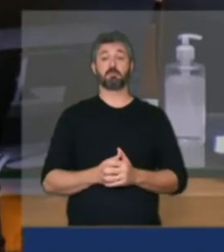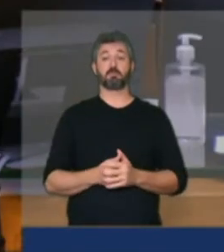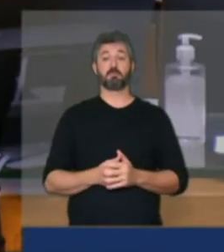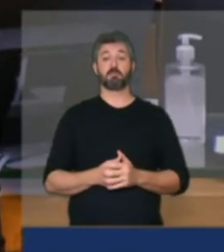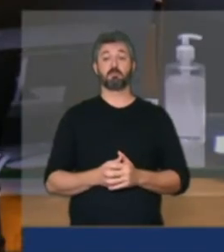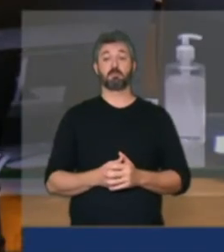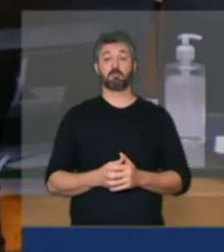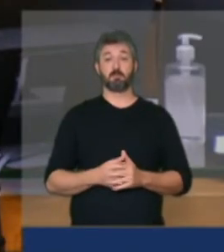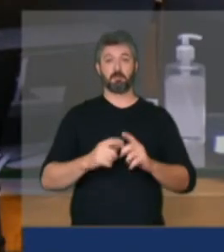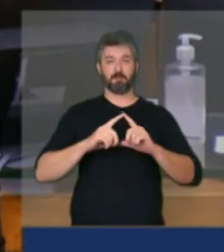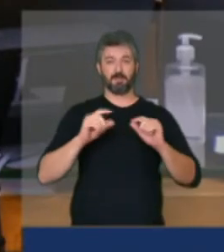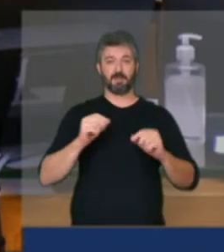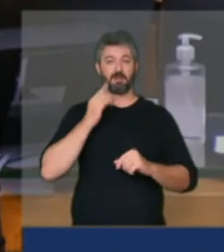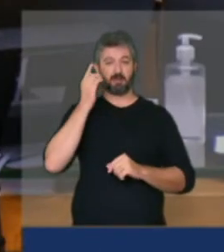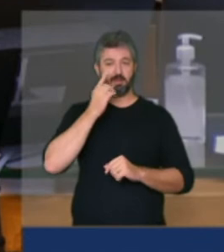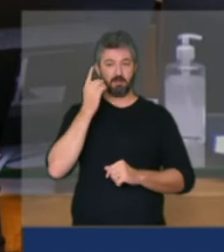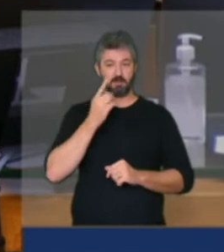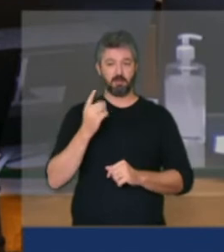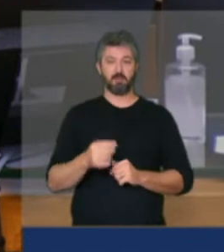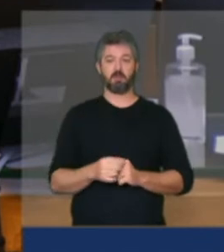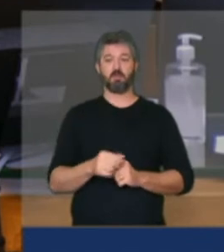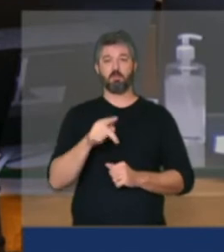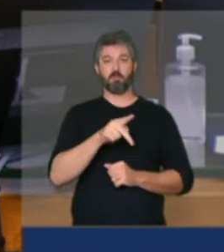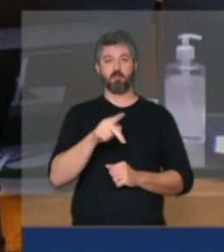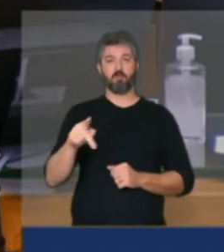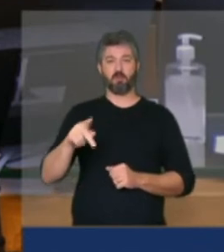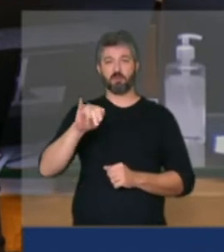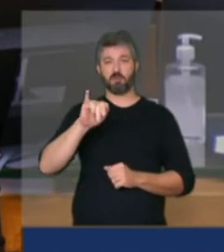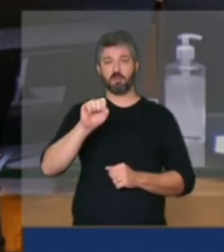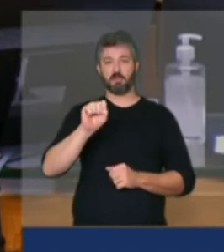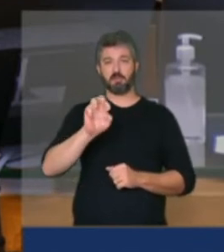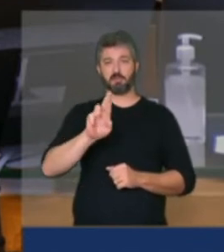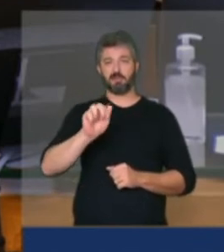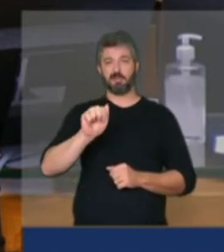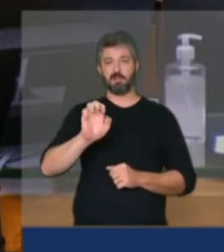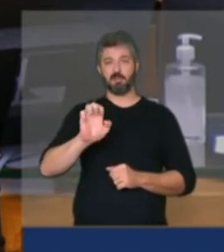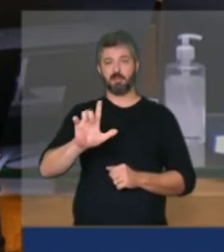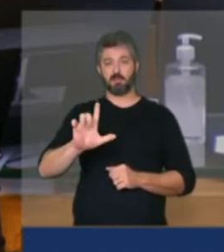BRASÍLIA COM O DEPUTADO PROFESSOR ISRAEL BATISTA. VAMOS ENTÃO A SANTA CATARINA